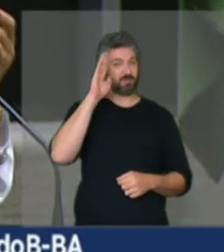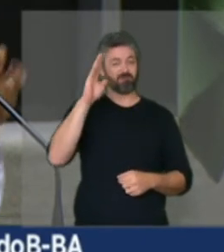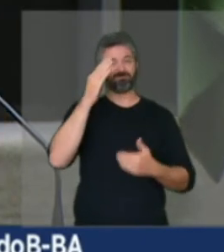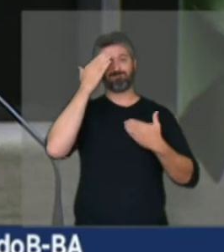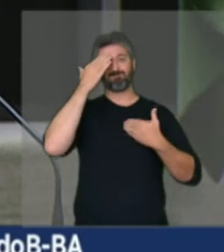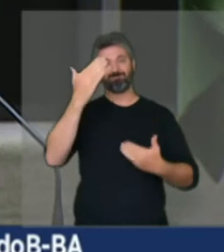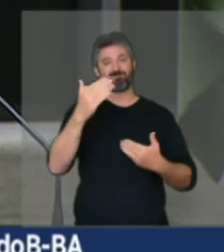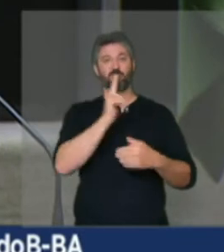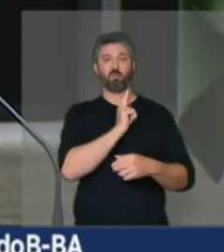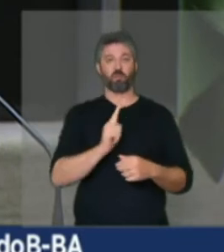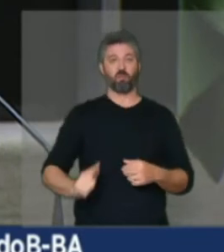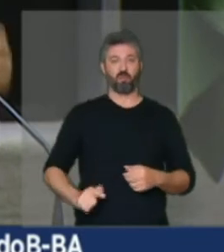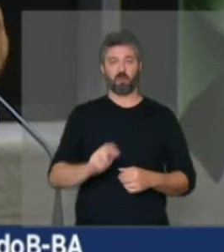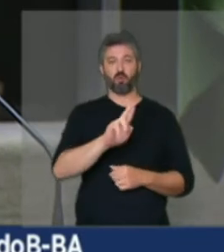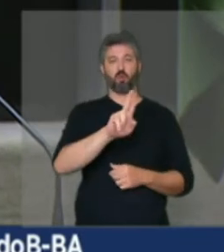O AGRADECIMENTO AO GOVERNADOR RUI COSTA PELAS INICIATIVAS